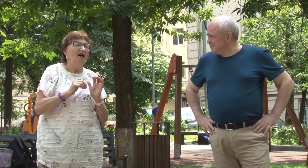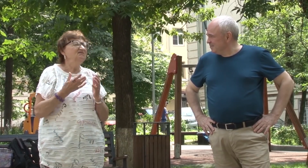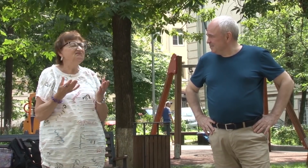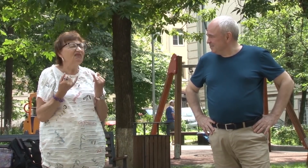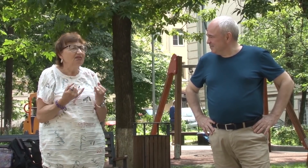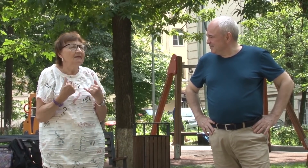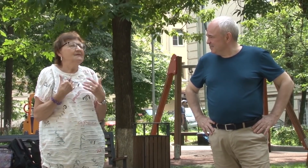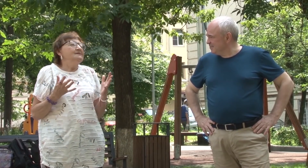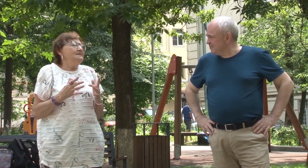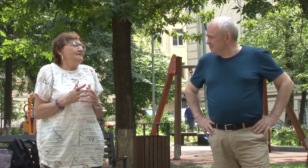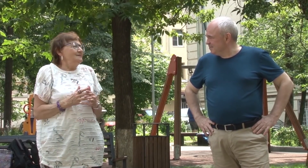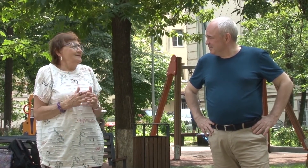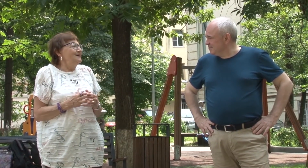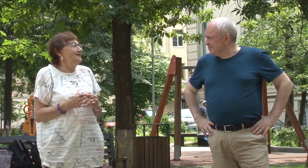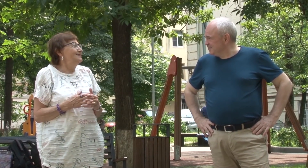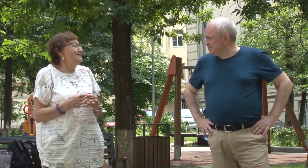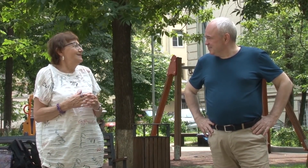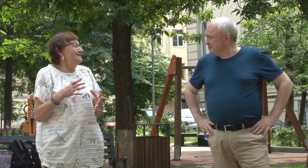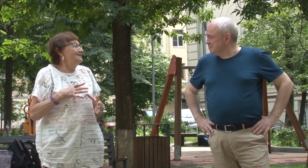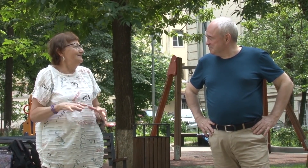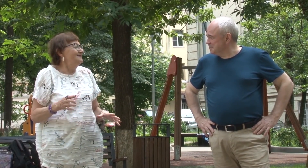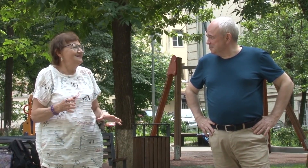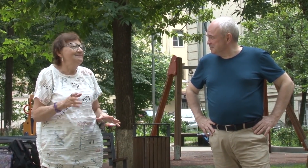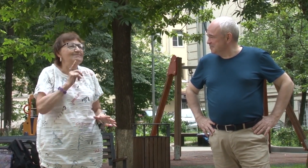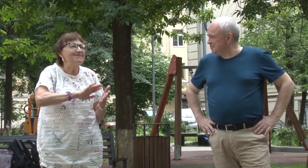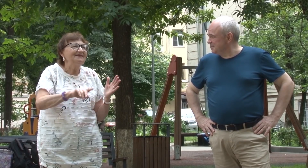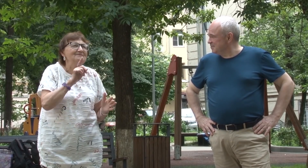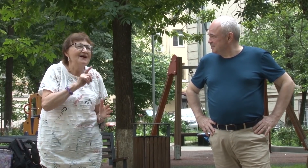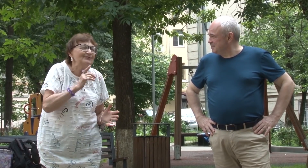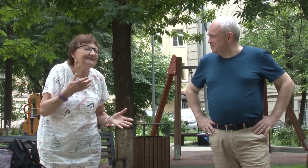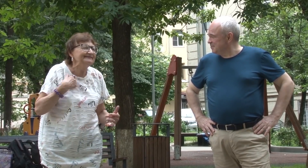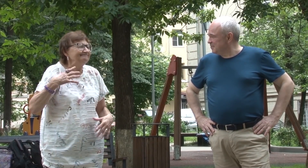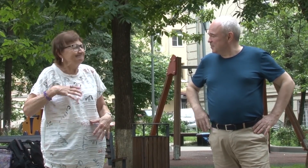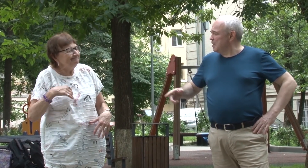А если дело было плохо, я оставалась без мороженого.